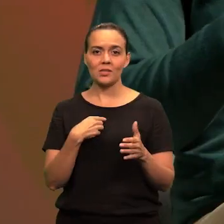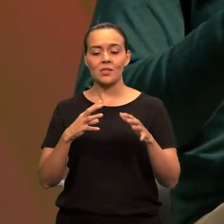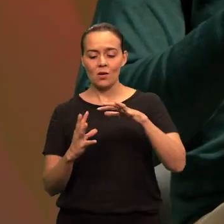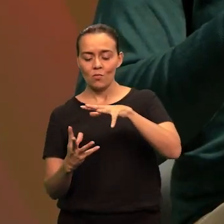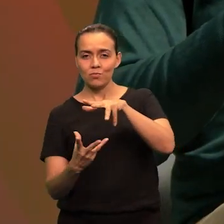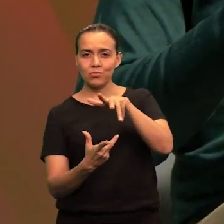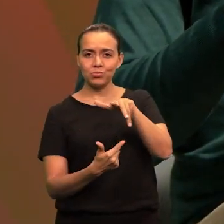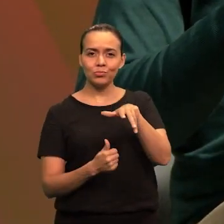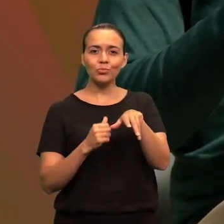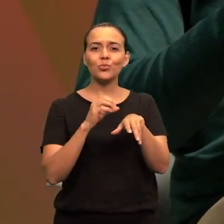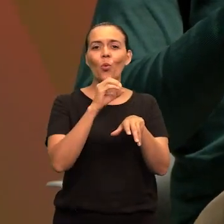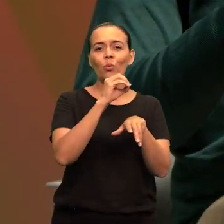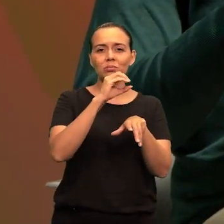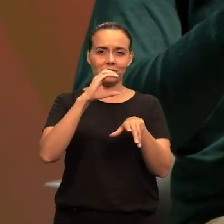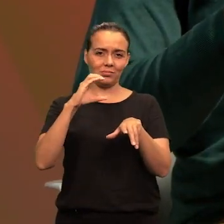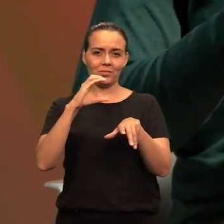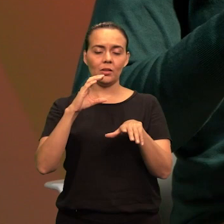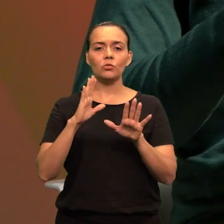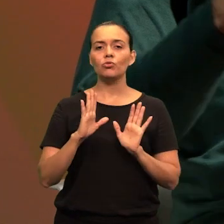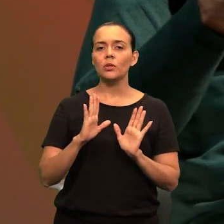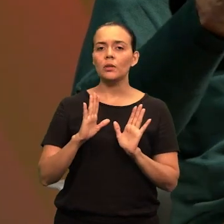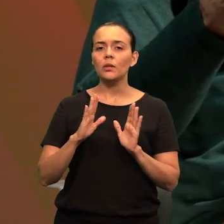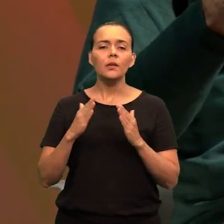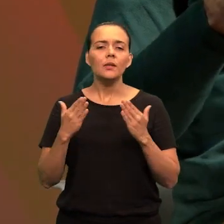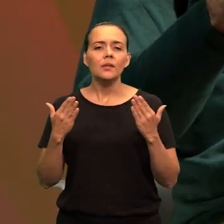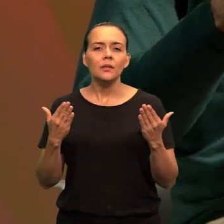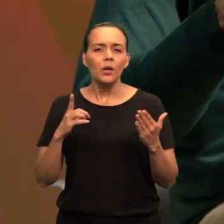Então, às vezes me perguntam se por uma série de generalizações,